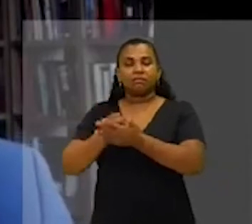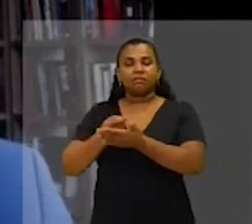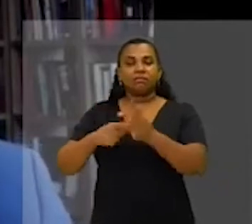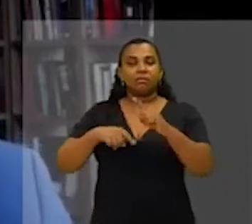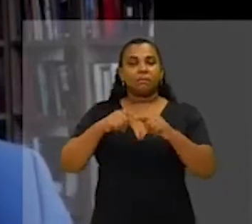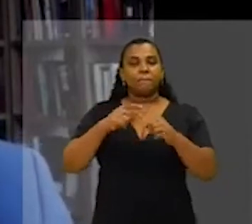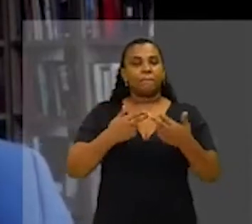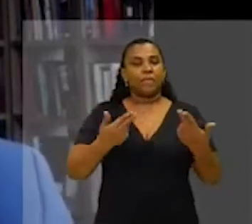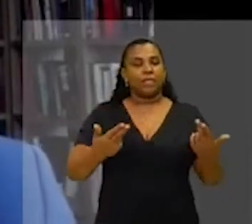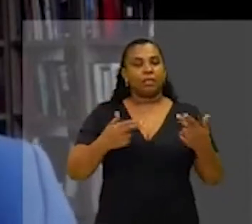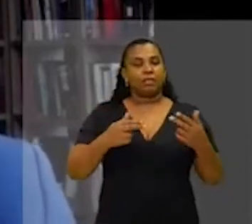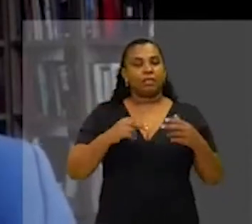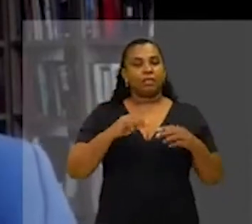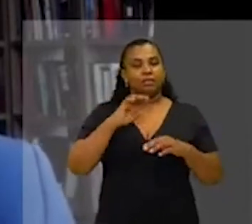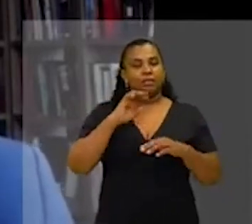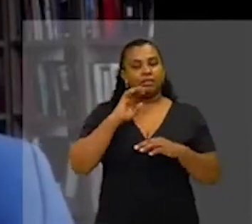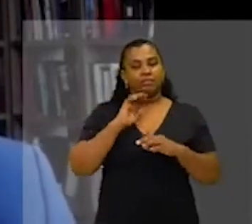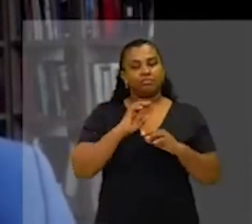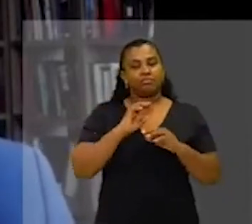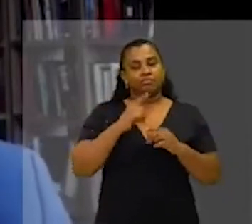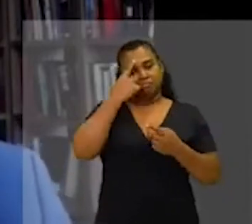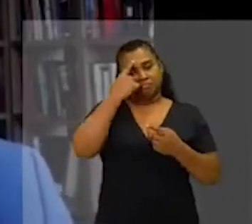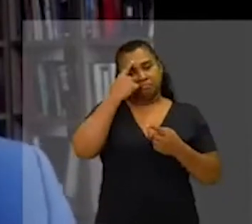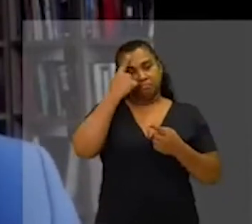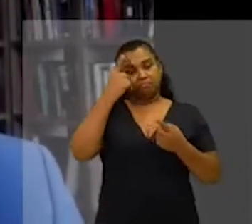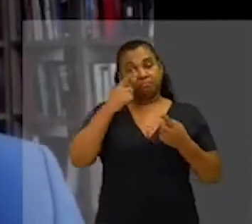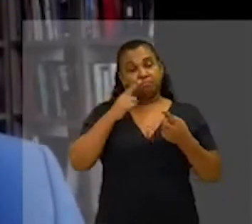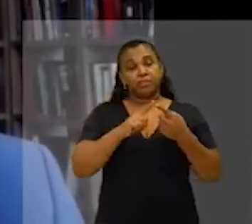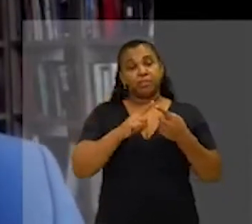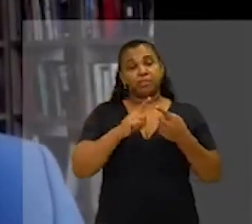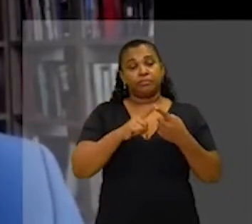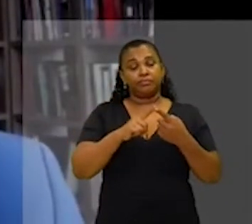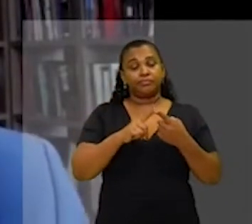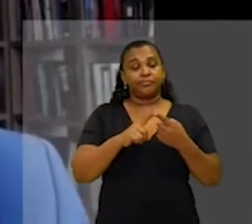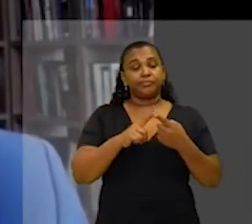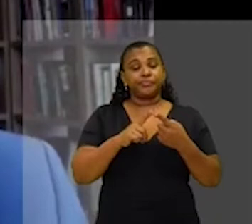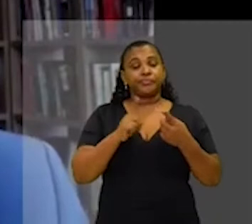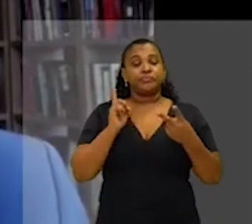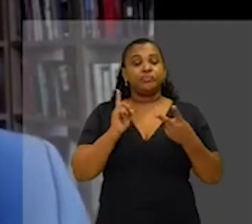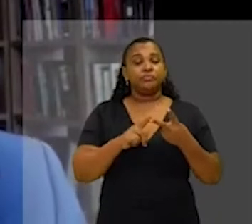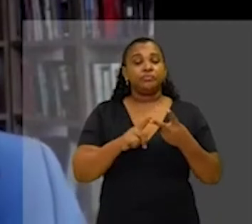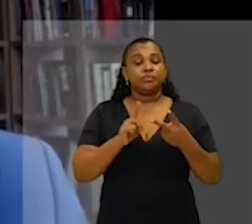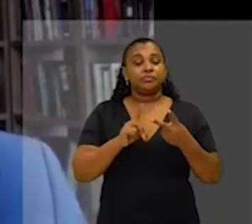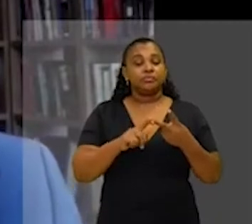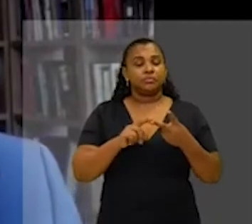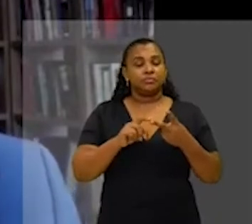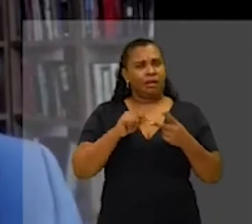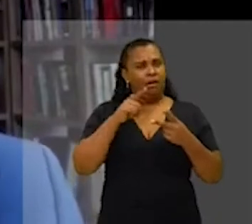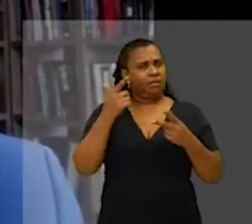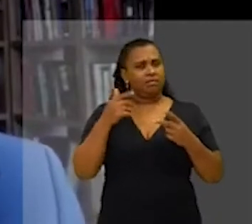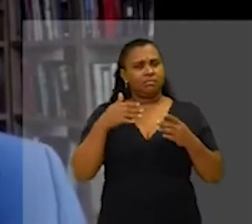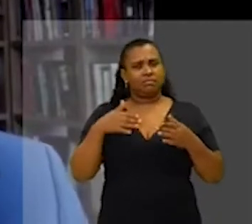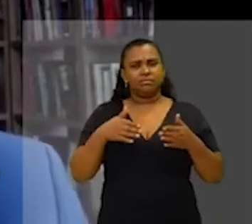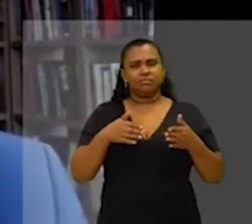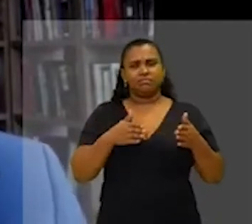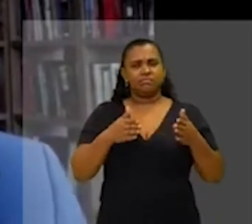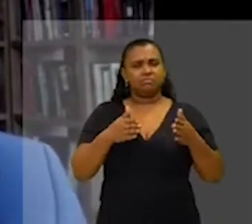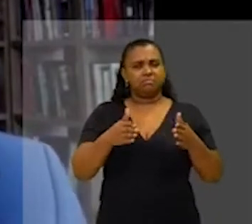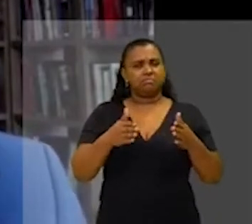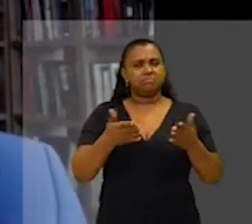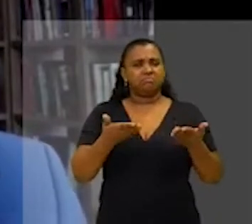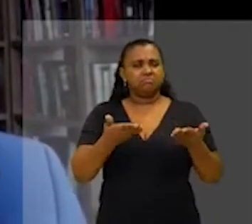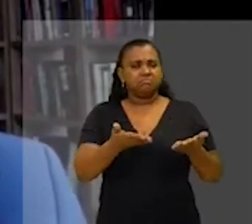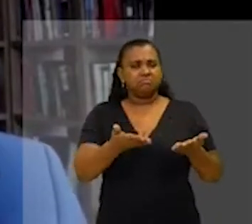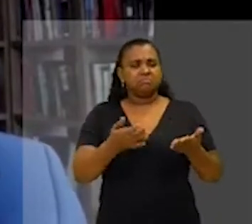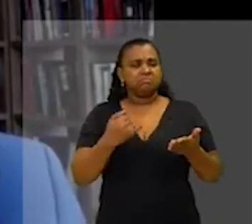M ocorre um outro aspecto é claro que um caminho ainda mais um caminho ou Morrer numa democracia